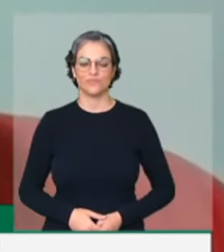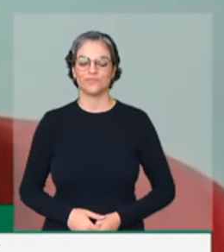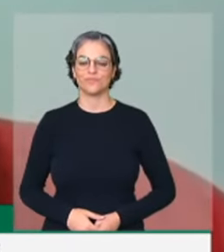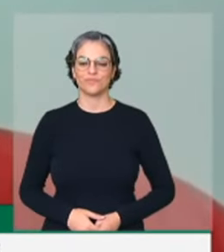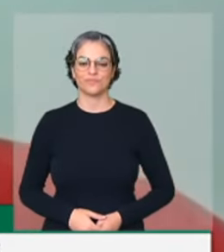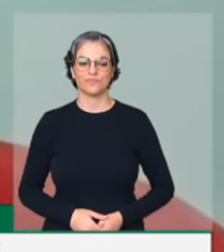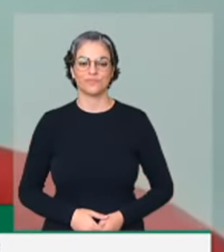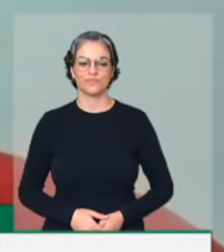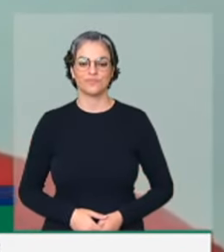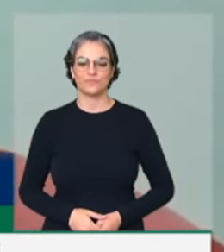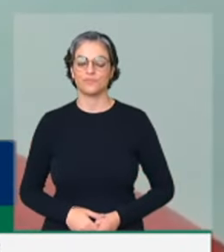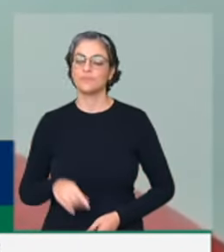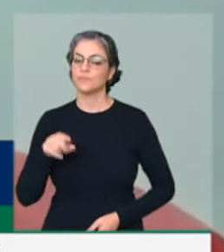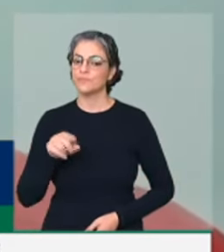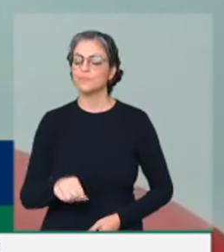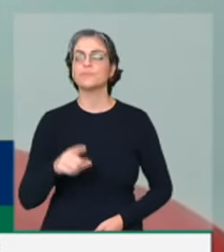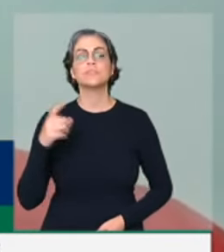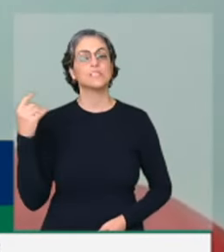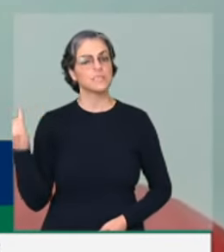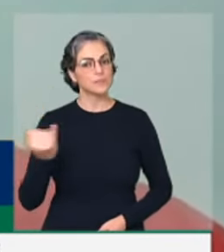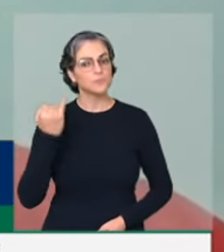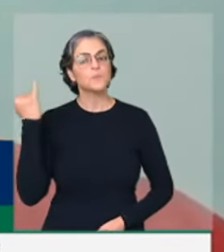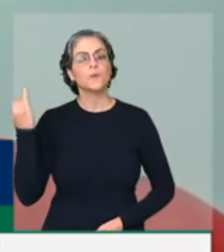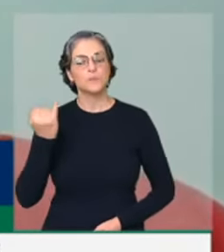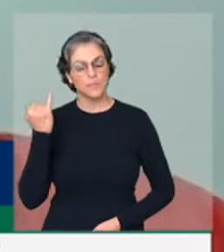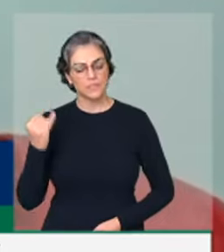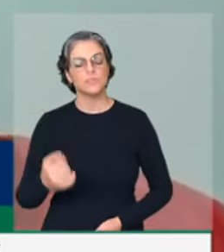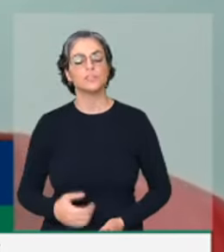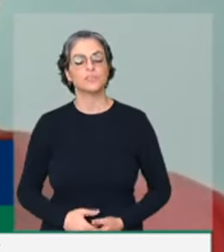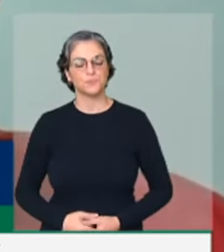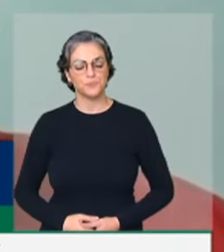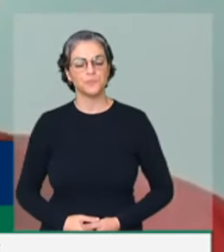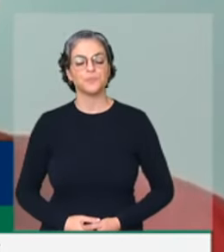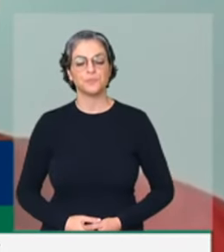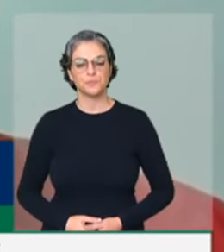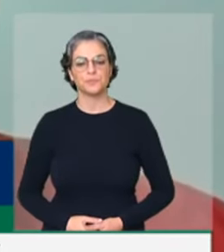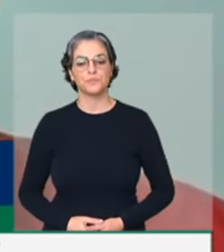IMPORTANTE É UMA INICIATIVA IMPORTANTE NÓS PRECISAMOS.... BUSCAR SOMAR ESFORÇOS PARA